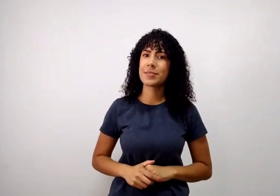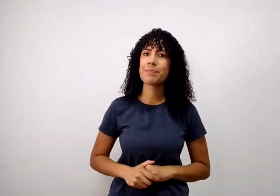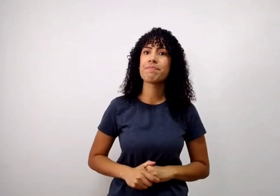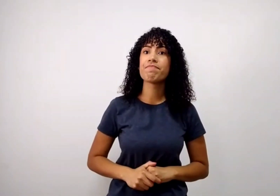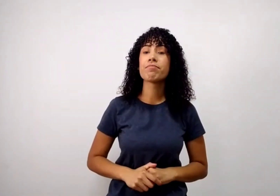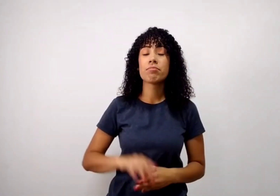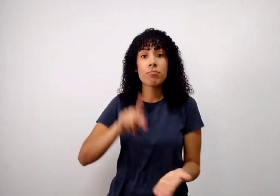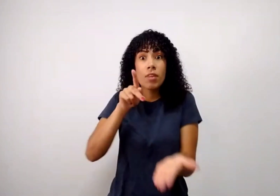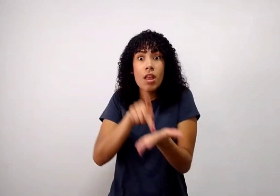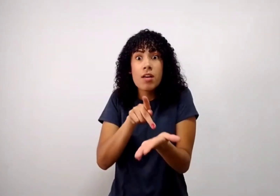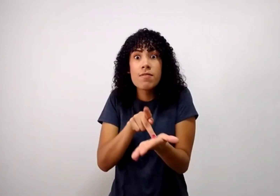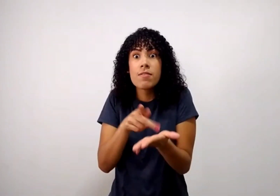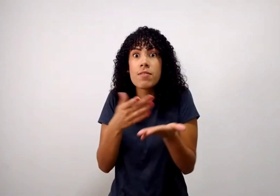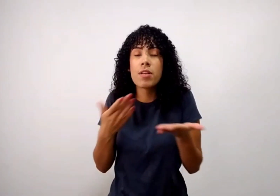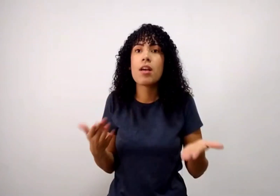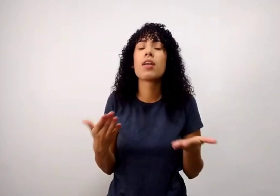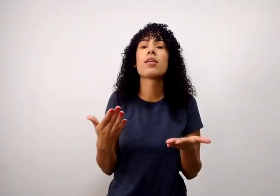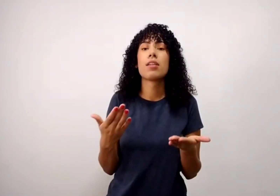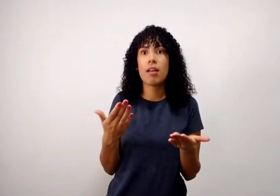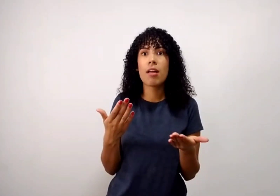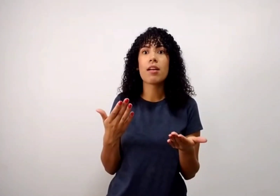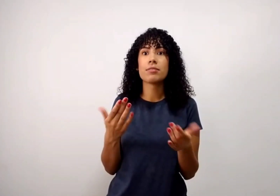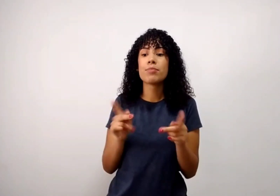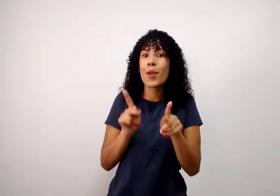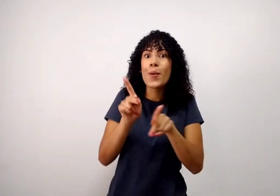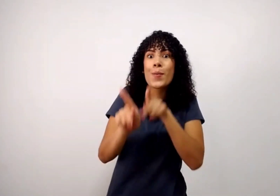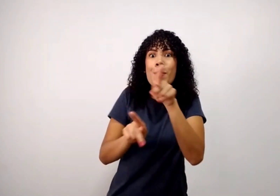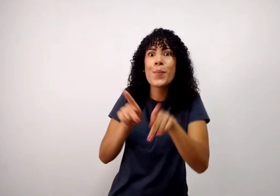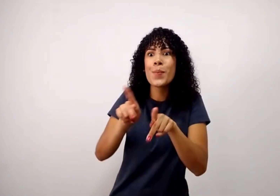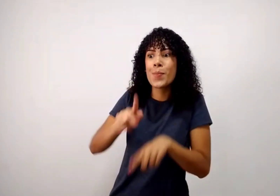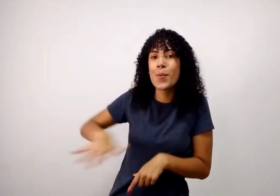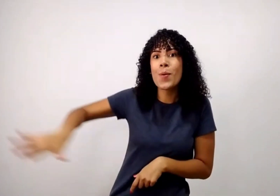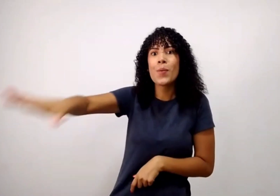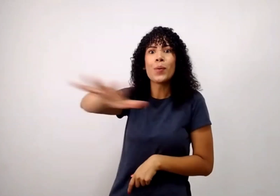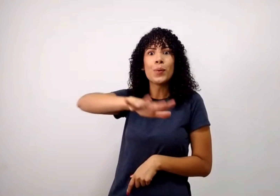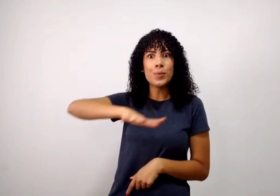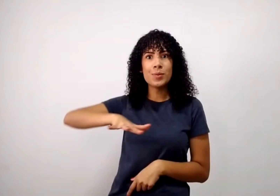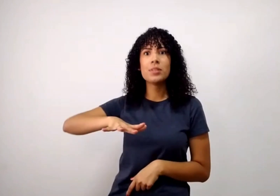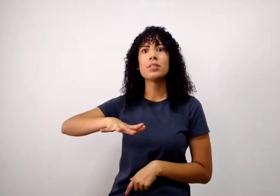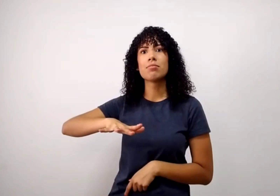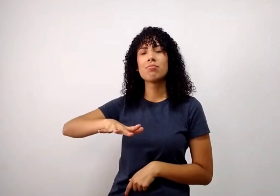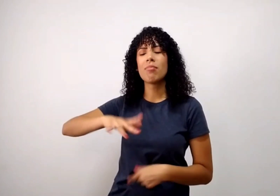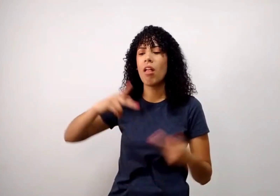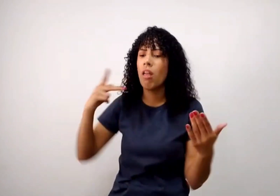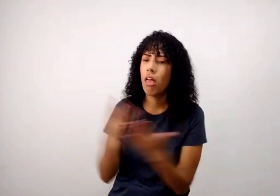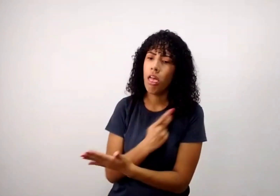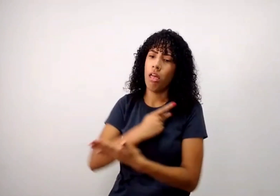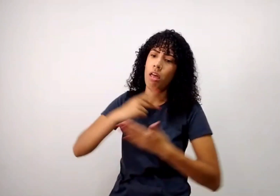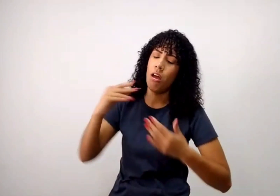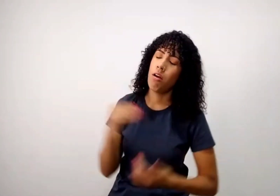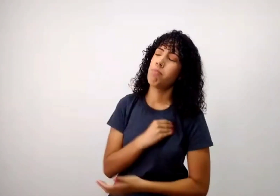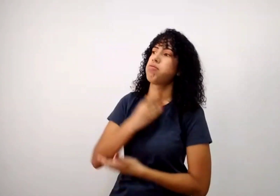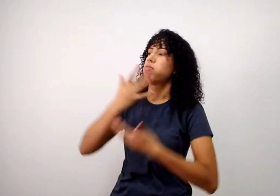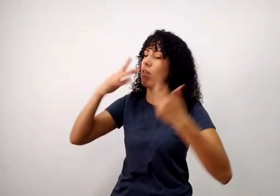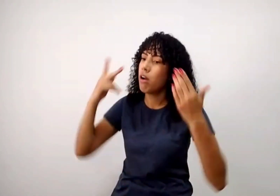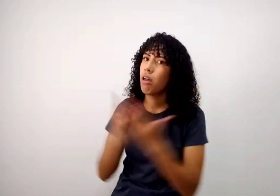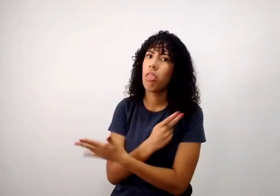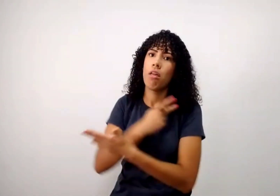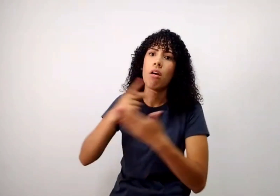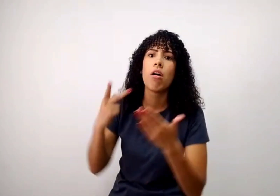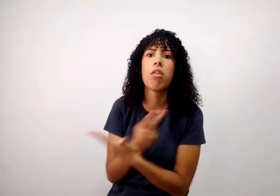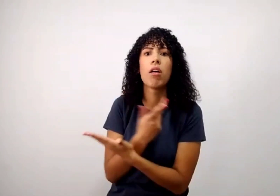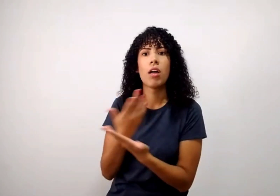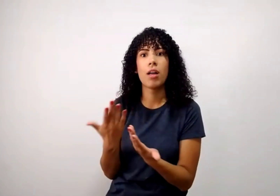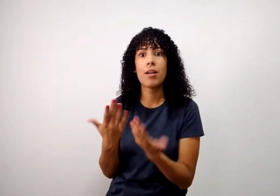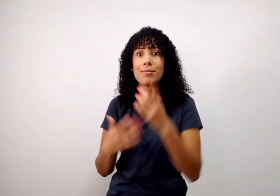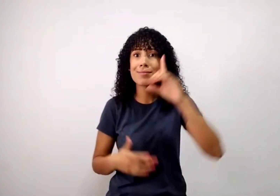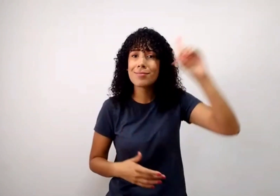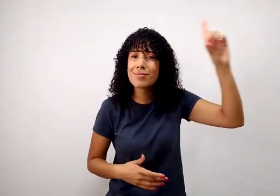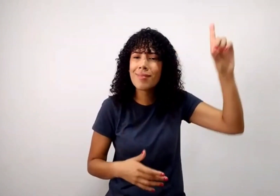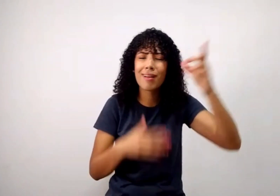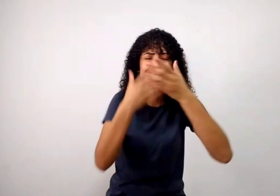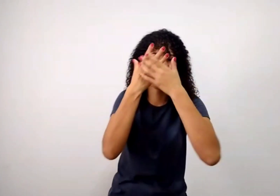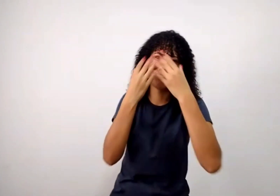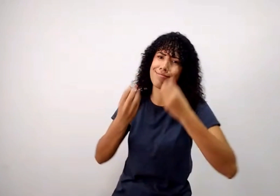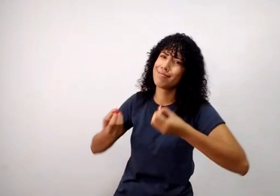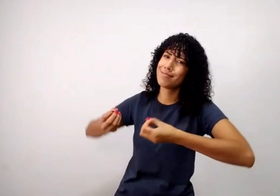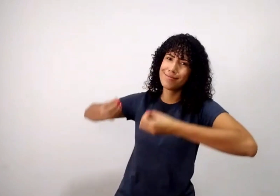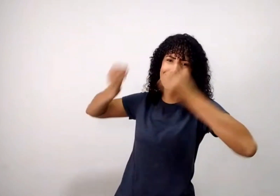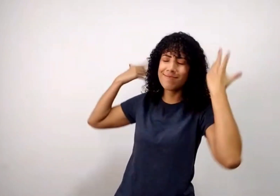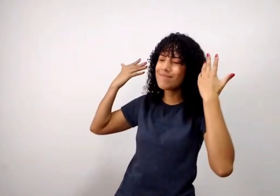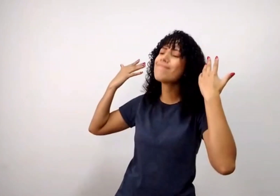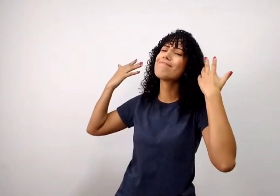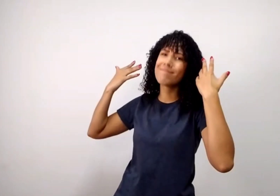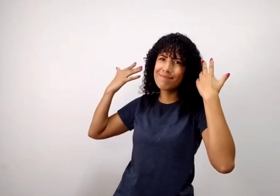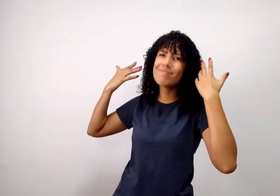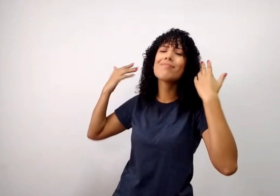(2Cor 5, 19) Com efeito, em Cristo, Deus reconciliou o mundo consigo,